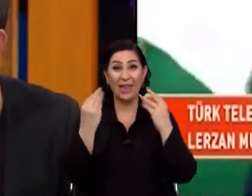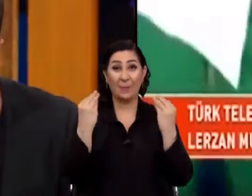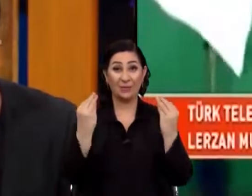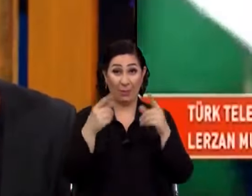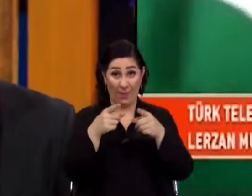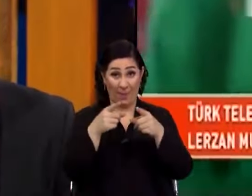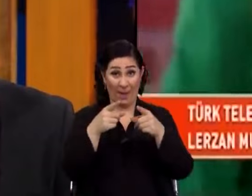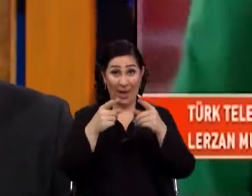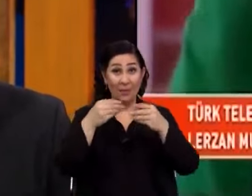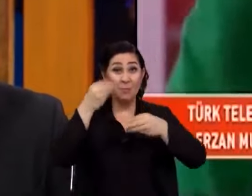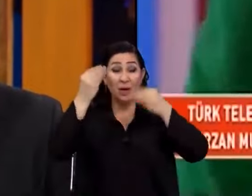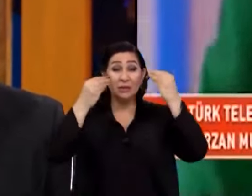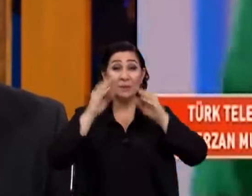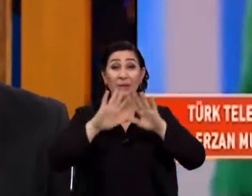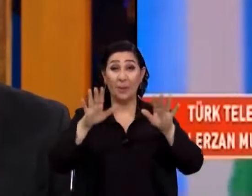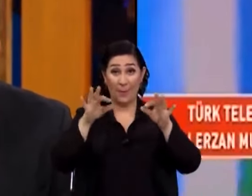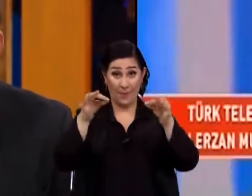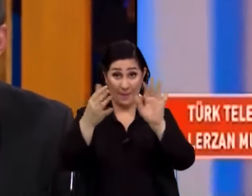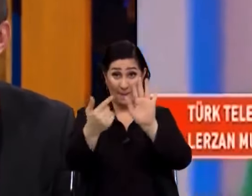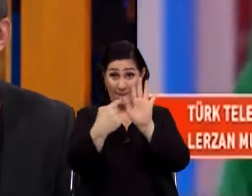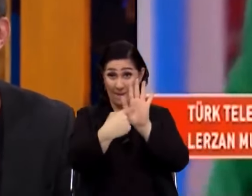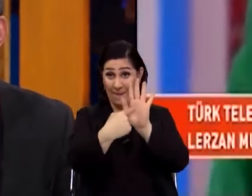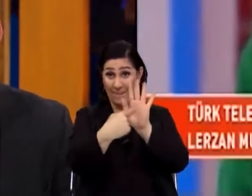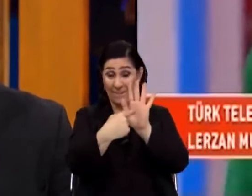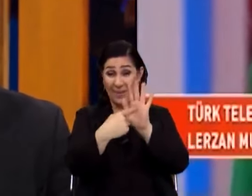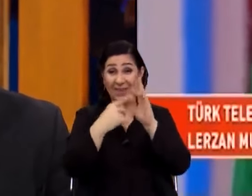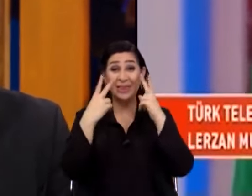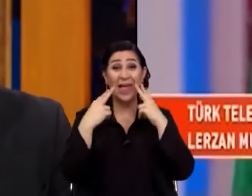buyurun gel çek Yakından bak uyuyacak gibi değ